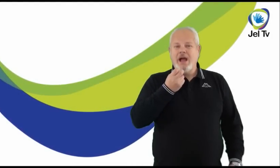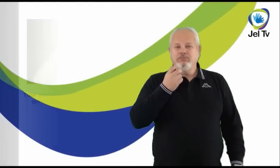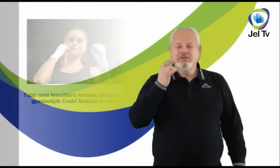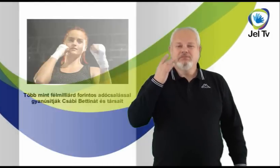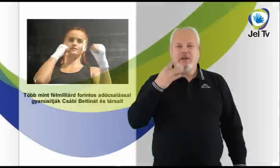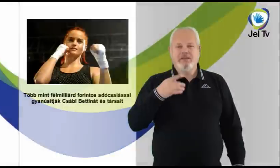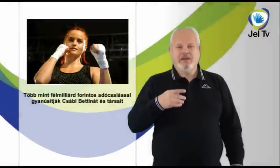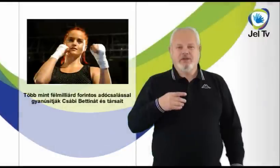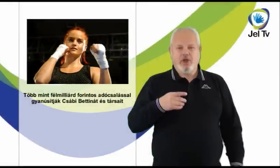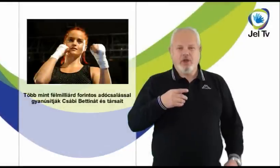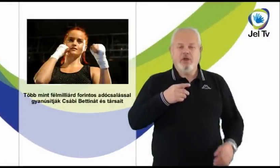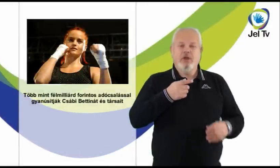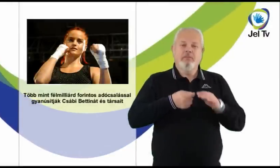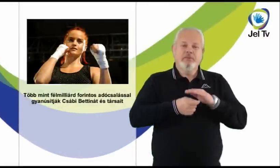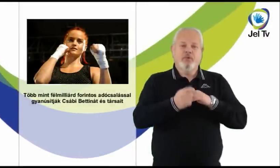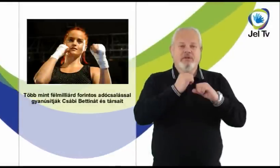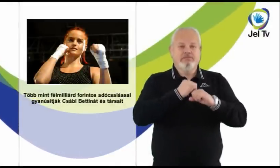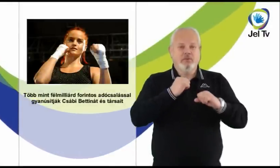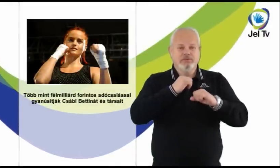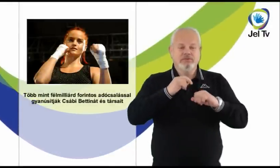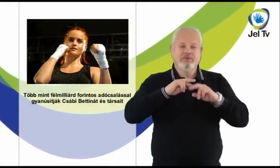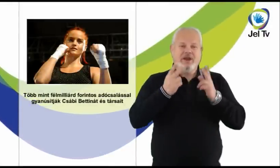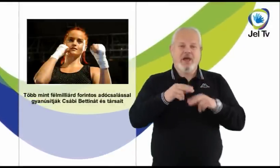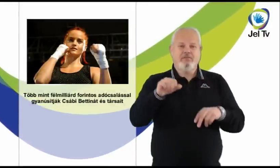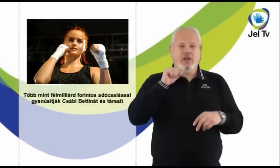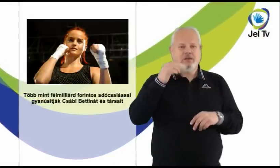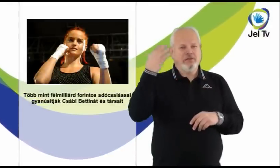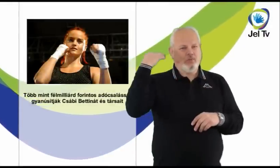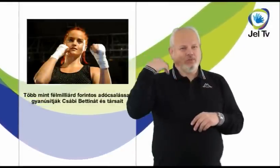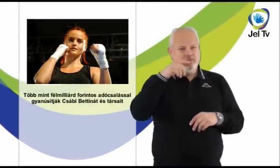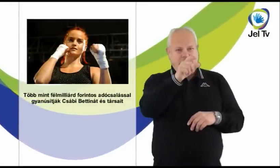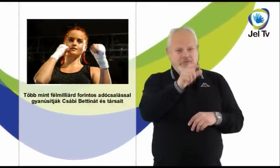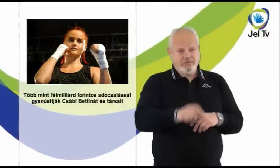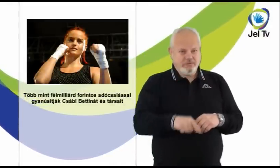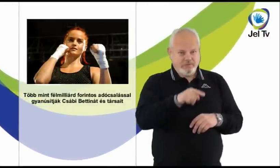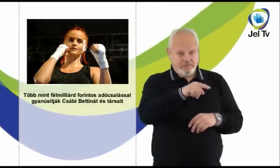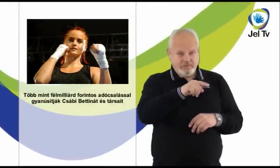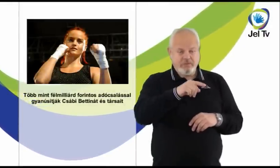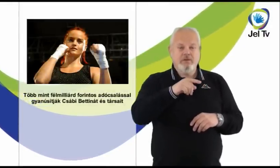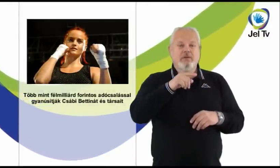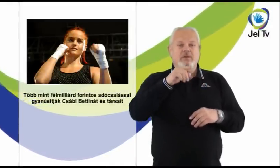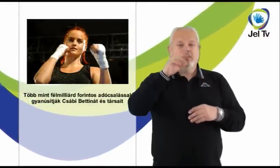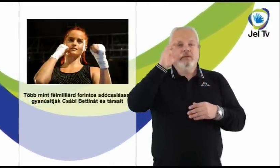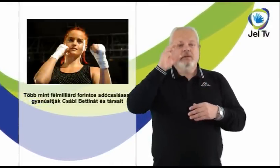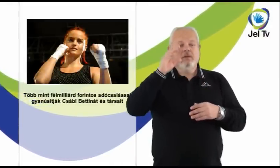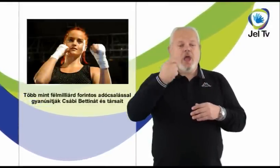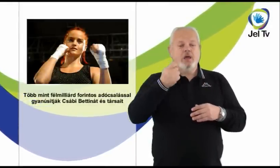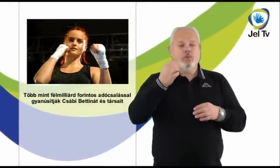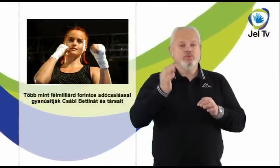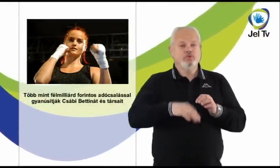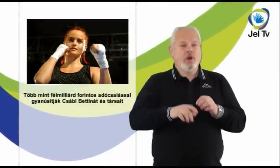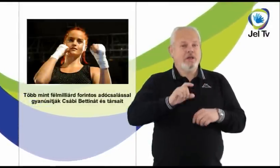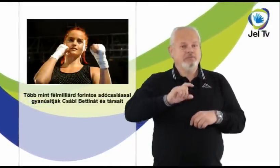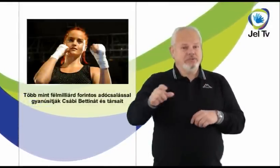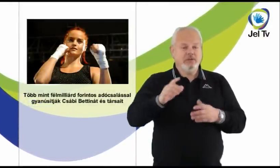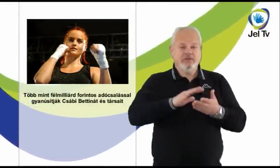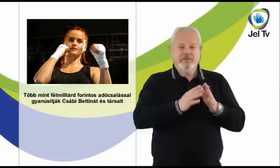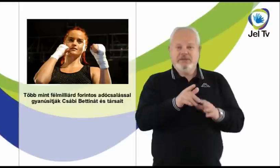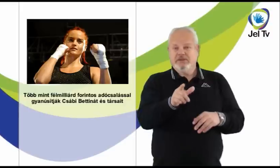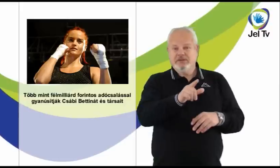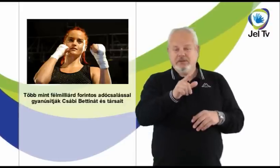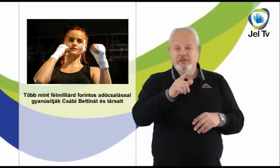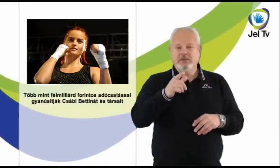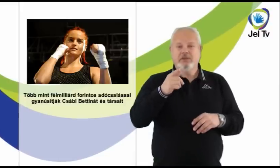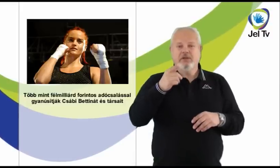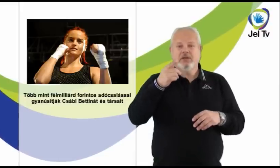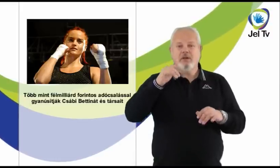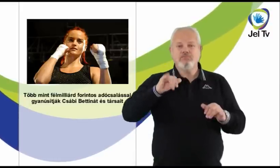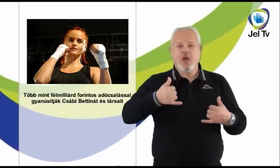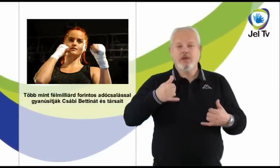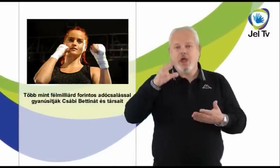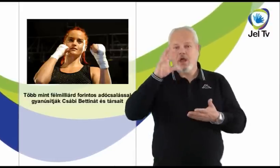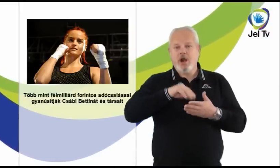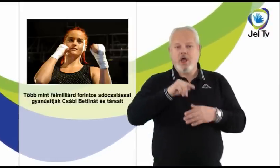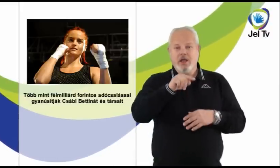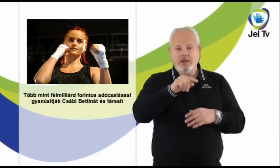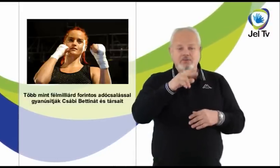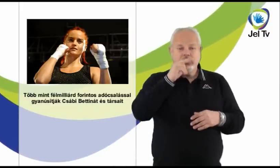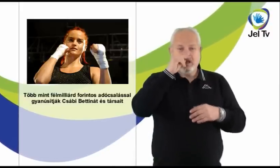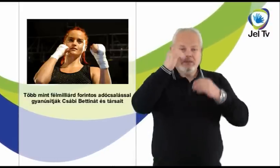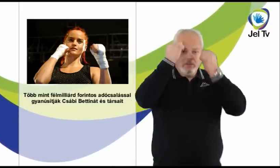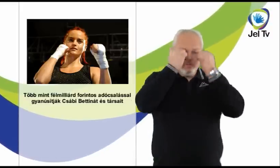Csábi Bettinát, egykori profi- boksz világbajnoknőt, adócsalás miatt, a férjével együtt, bajai lakásukon kommandósok tartoztatták le.